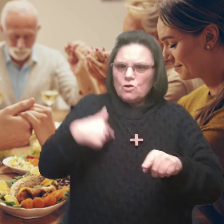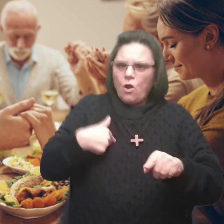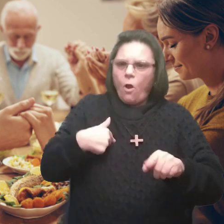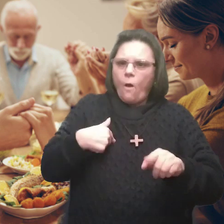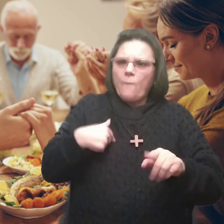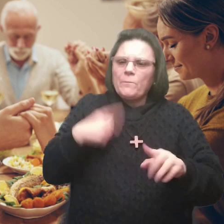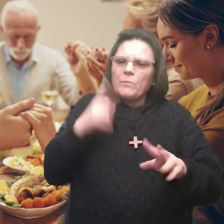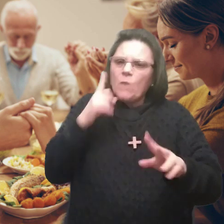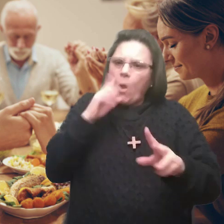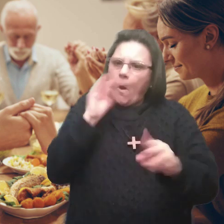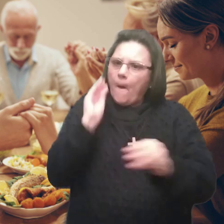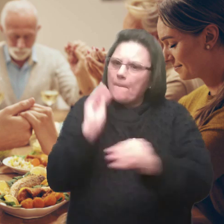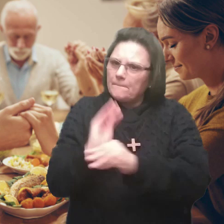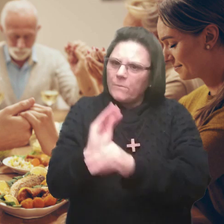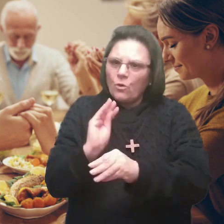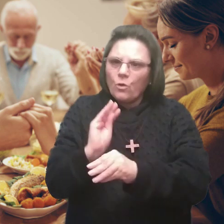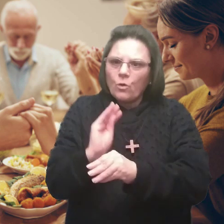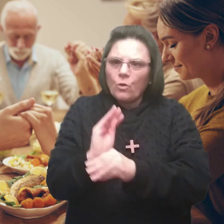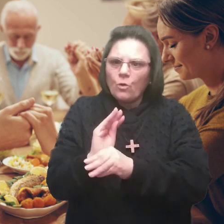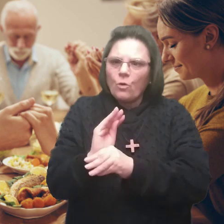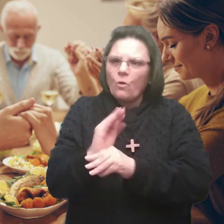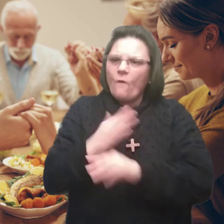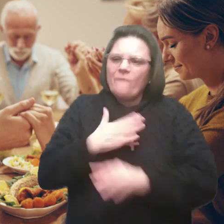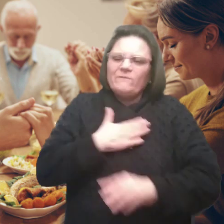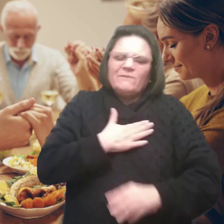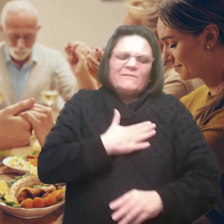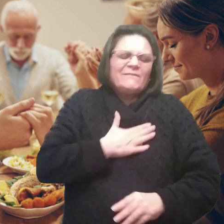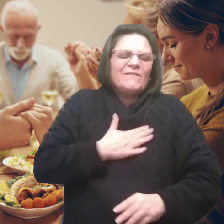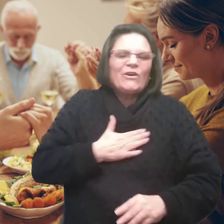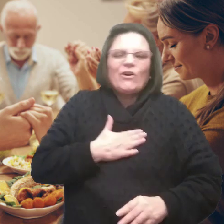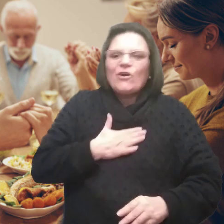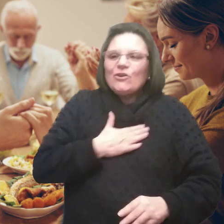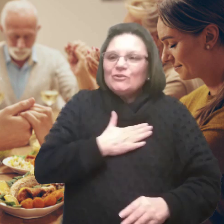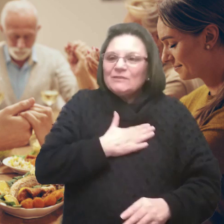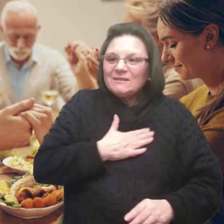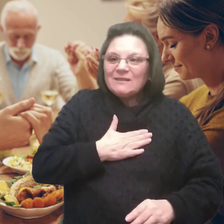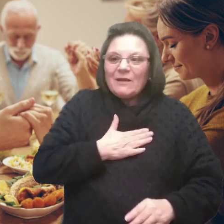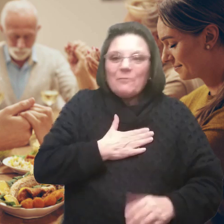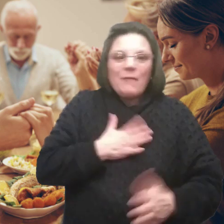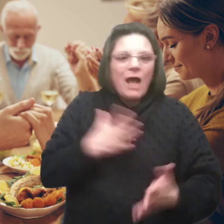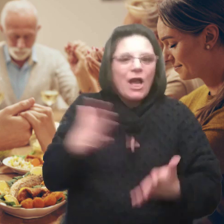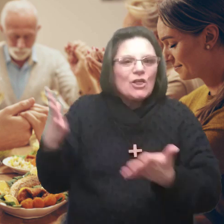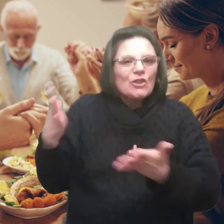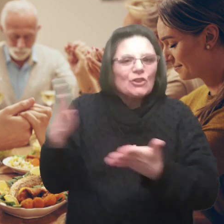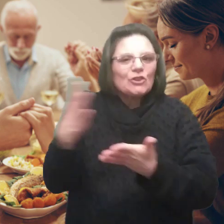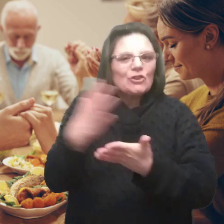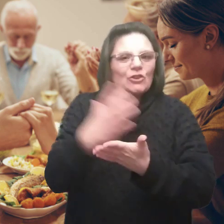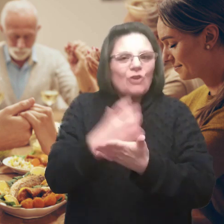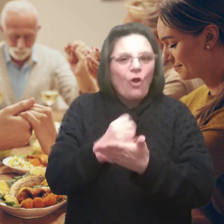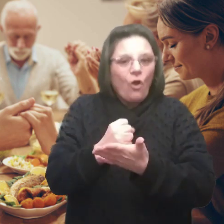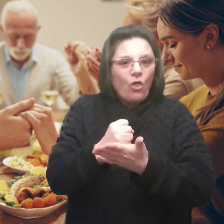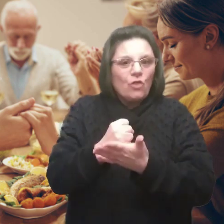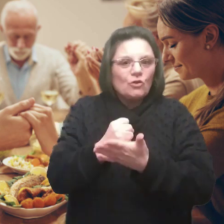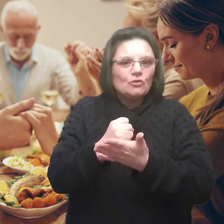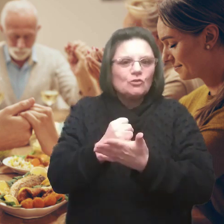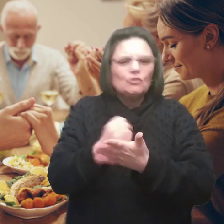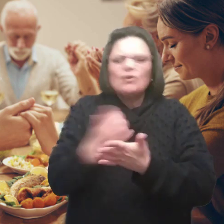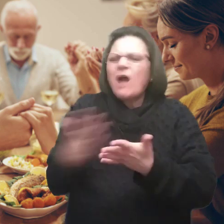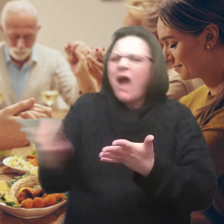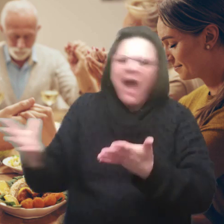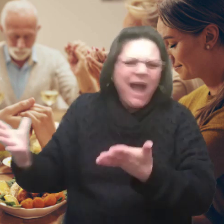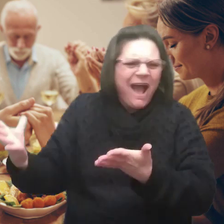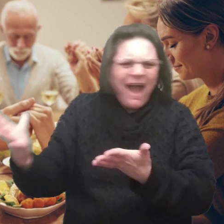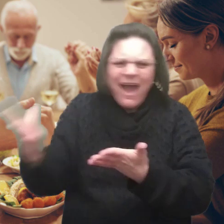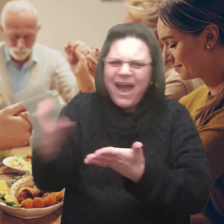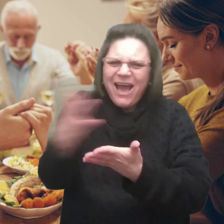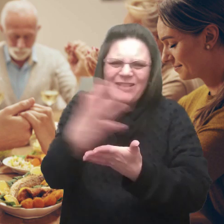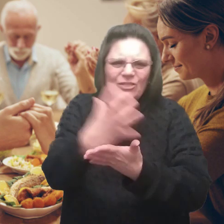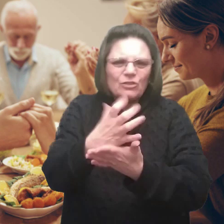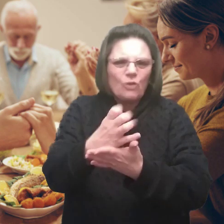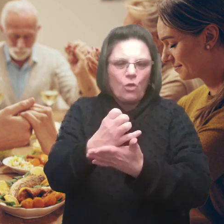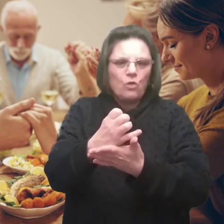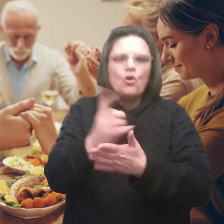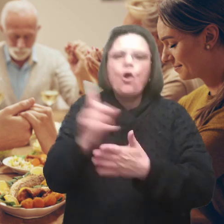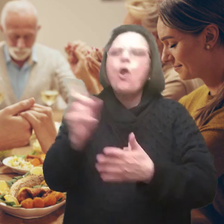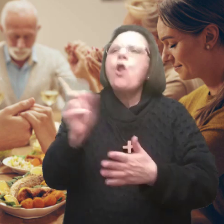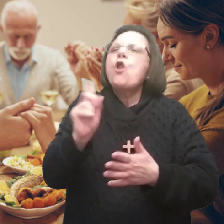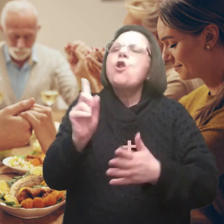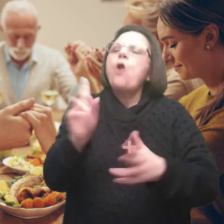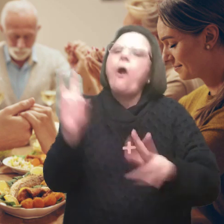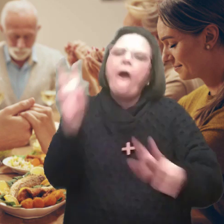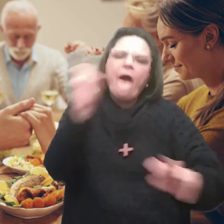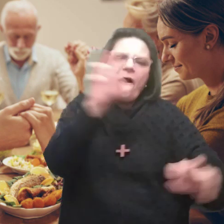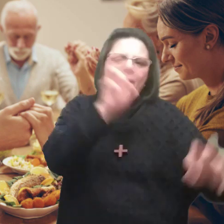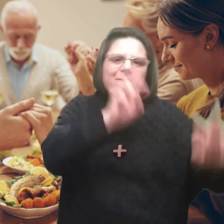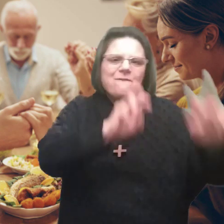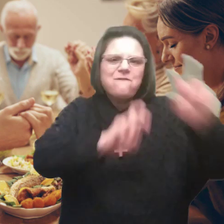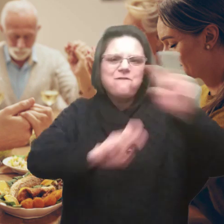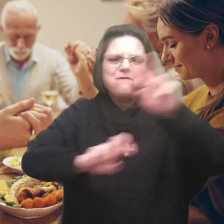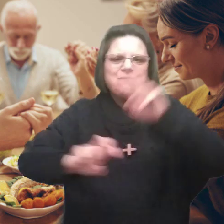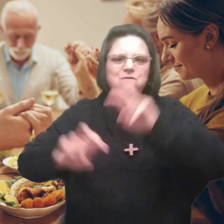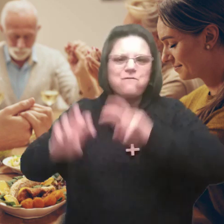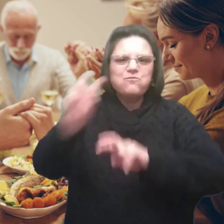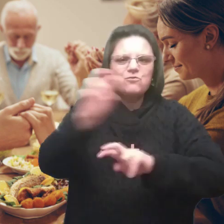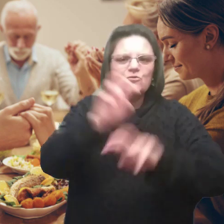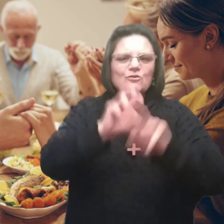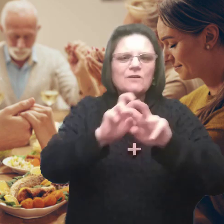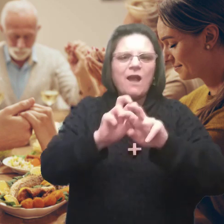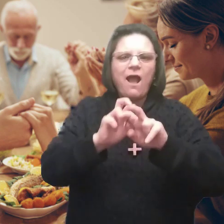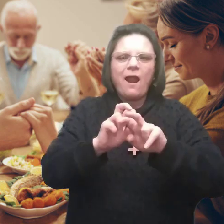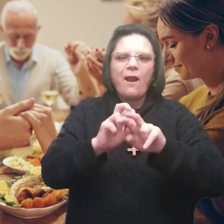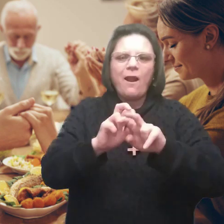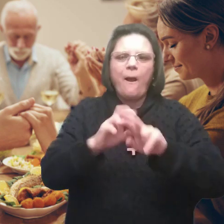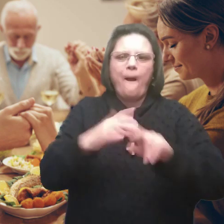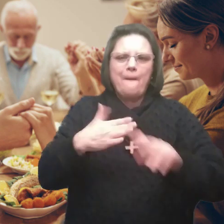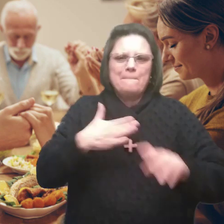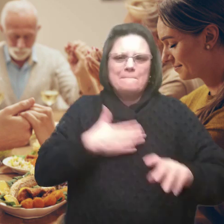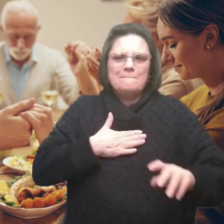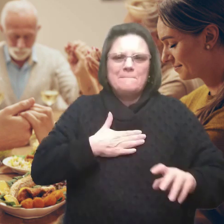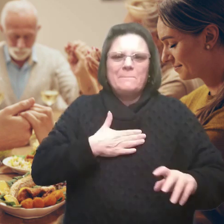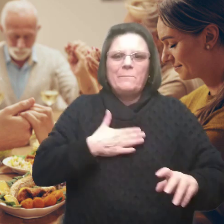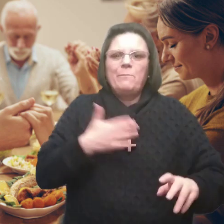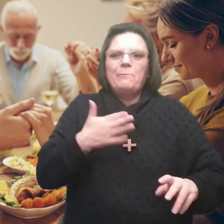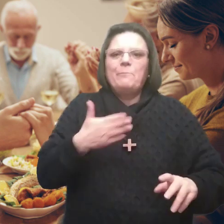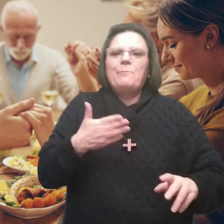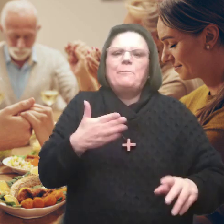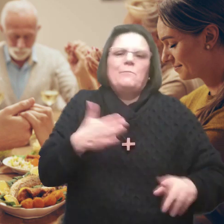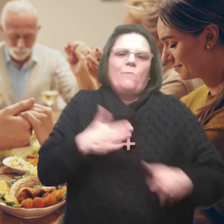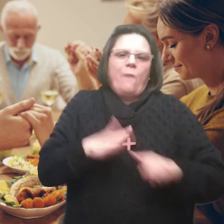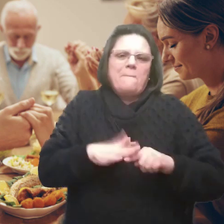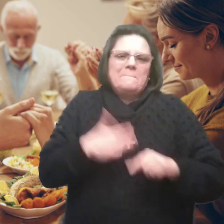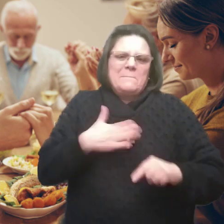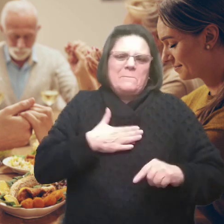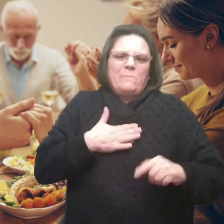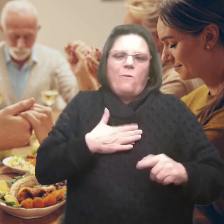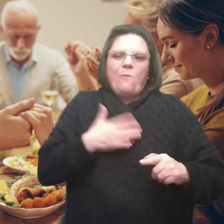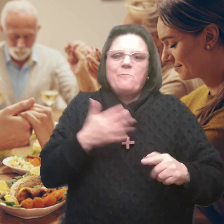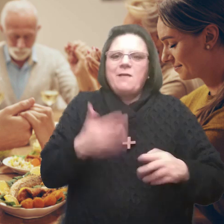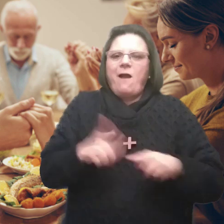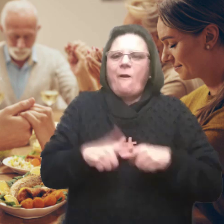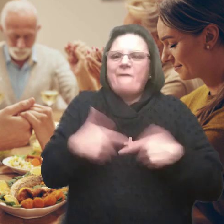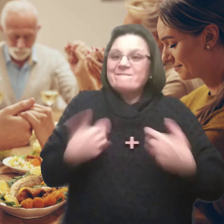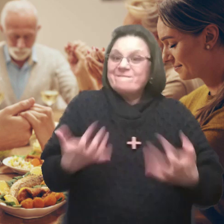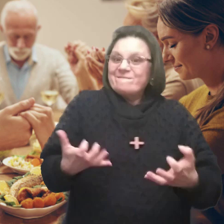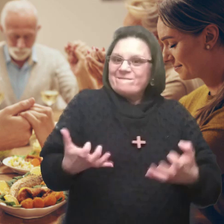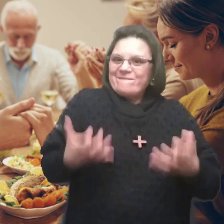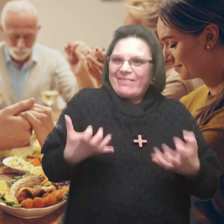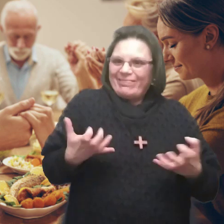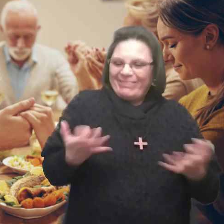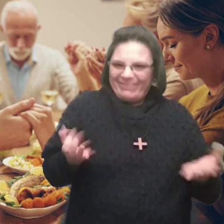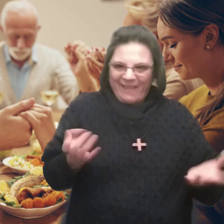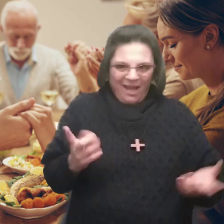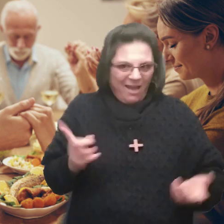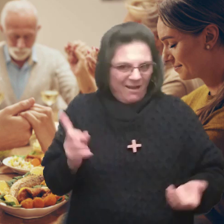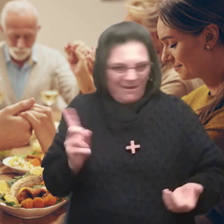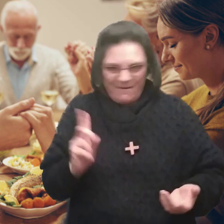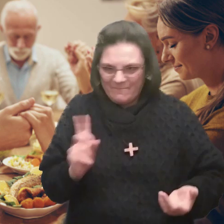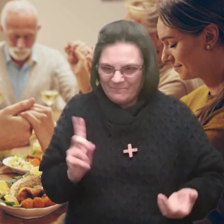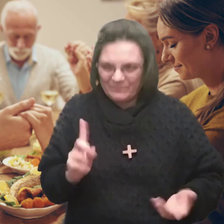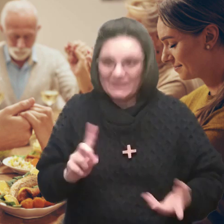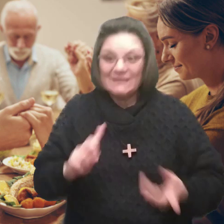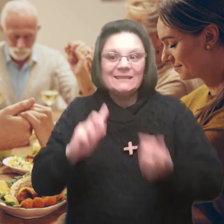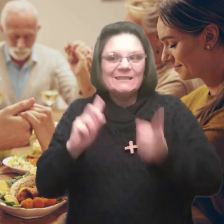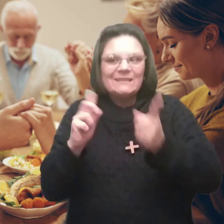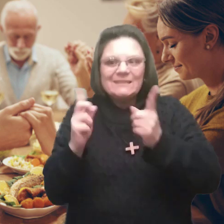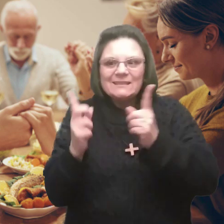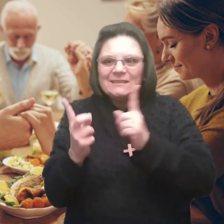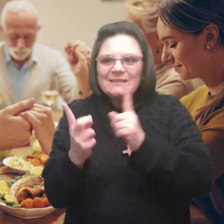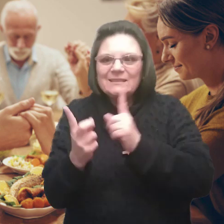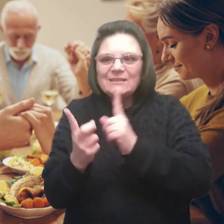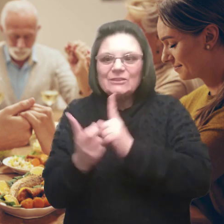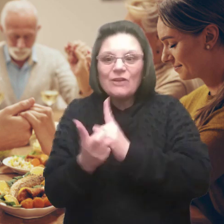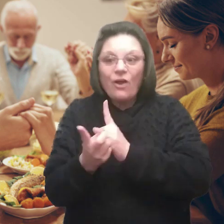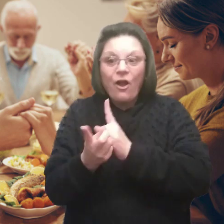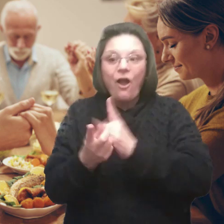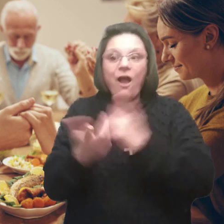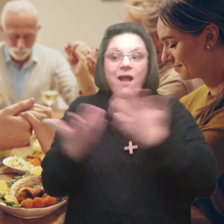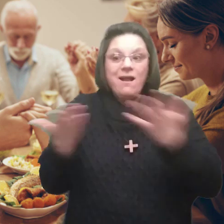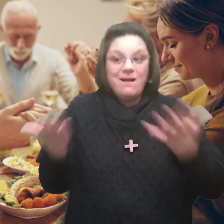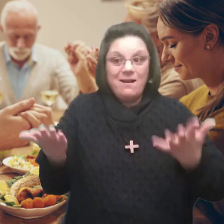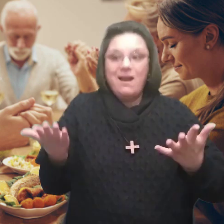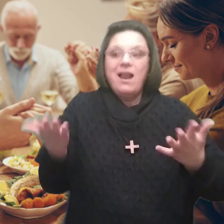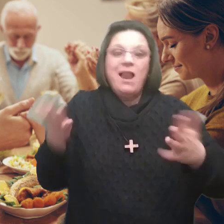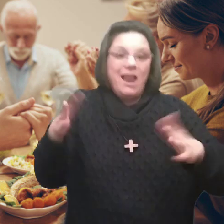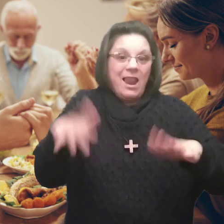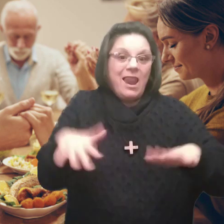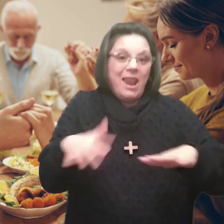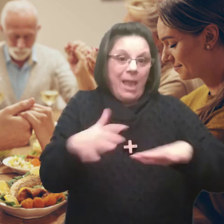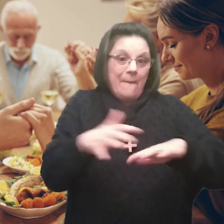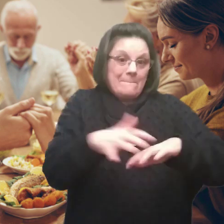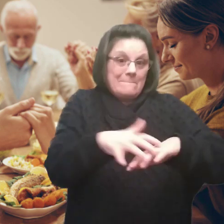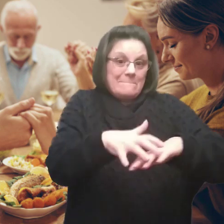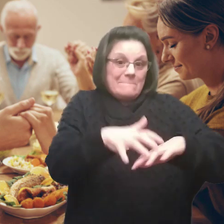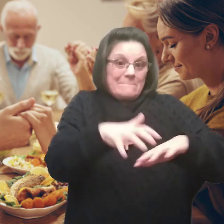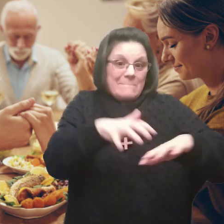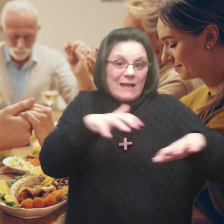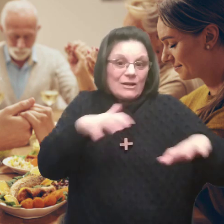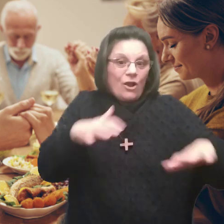yo, que procuro contentar en todo a todos, no buscando mi propia ventaja, sino la de